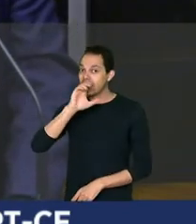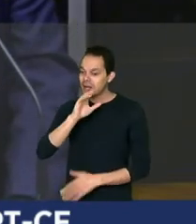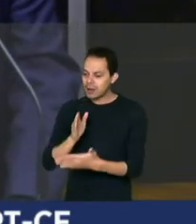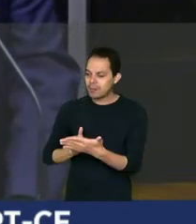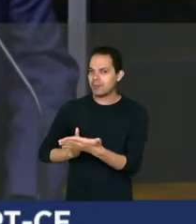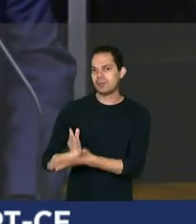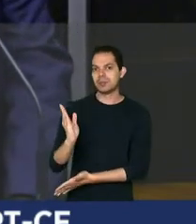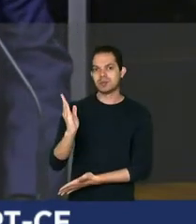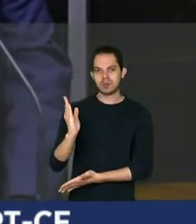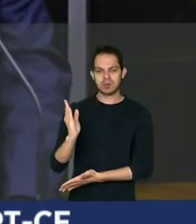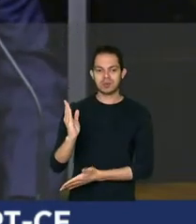A CÂMARA PRECISA APROVAR EMERG ENCIAL EMERGENCIALMENTE